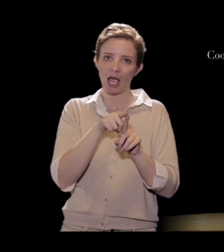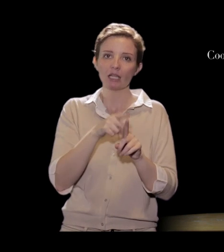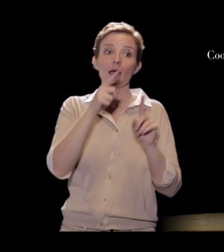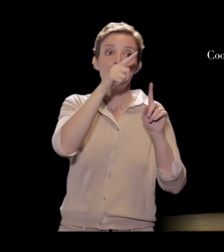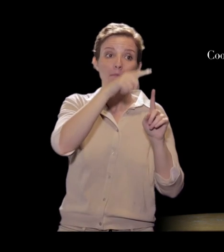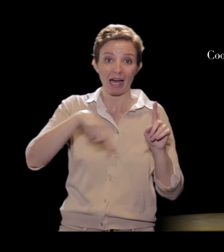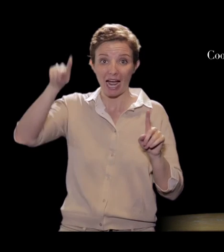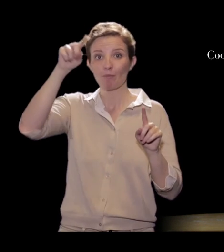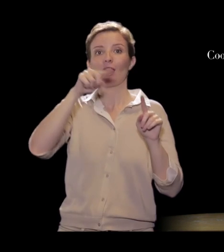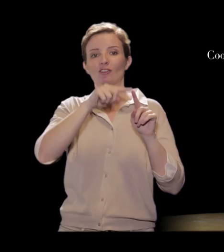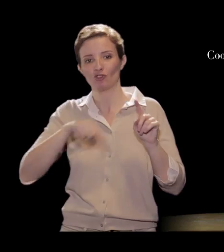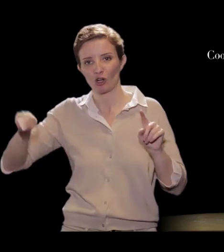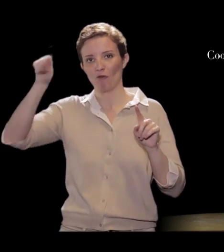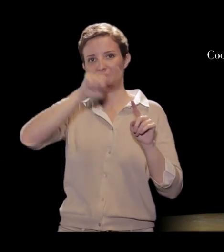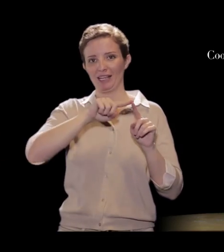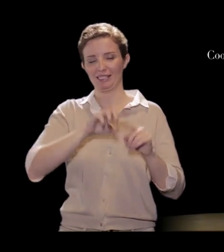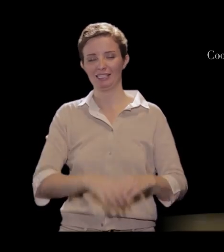che riguardano la parabola e al circonferenza.